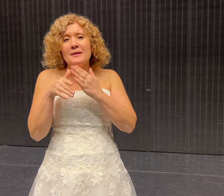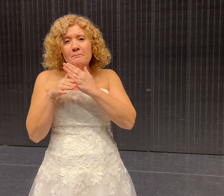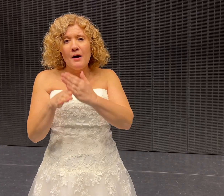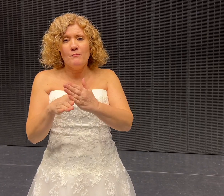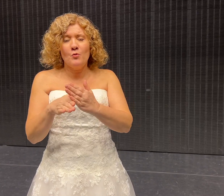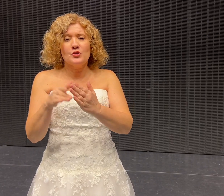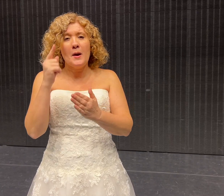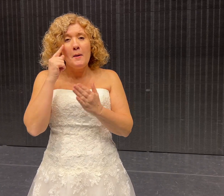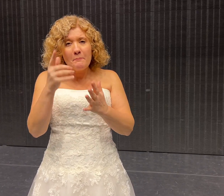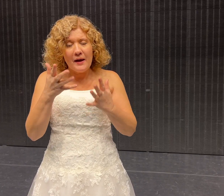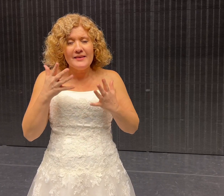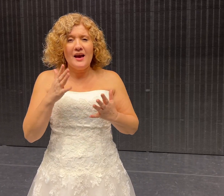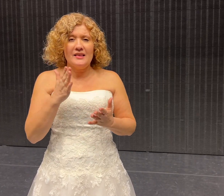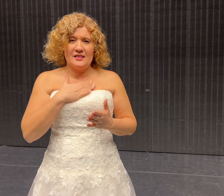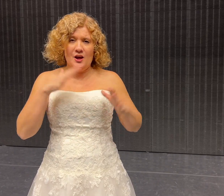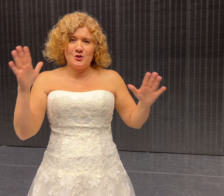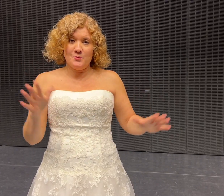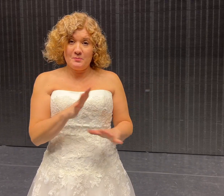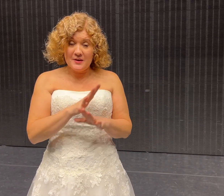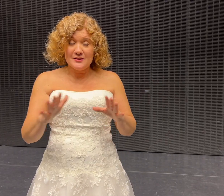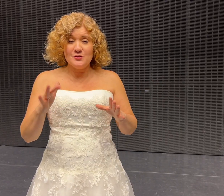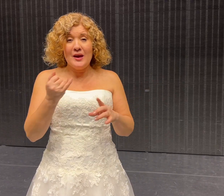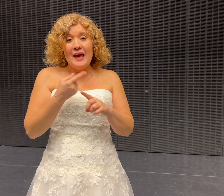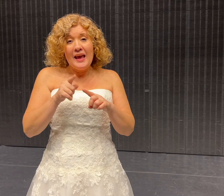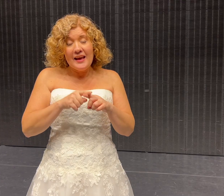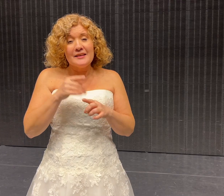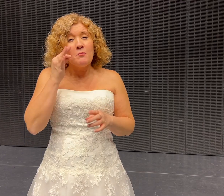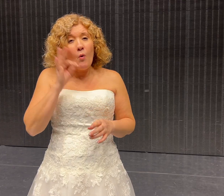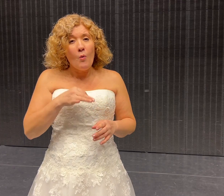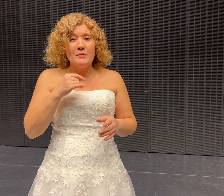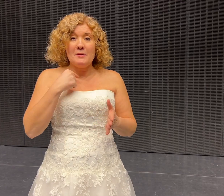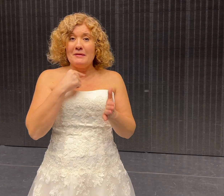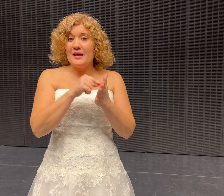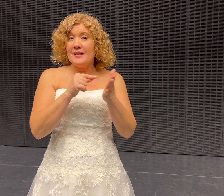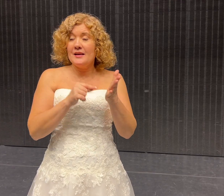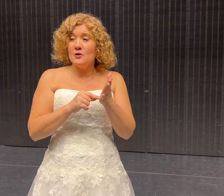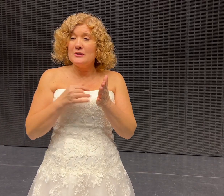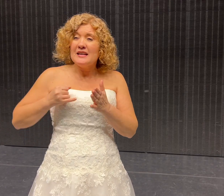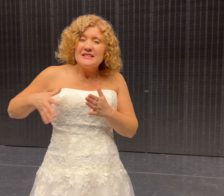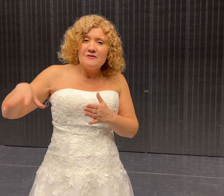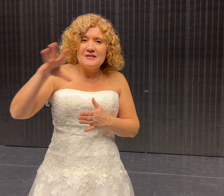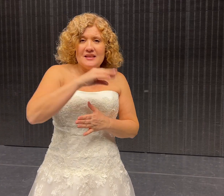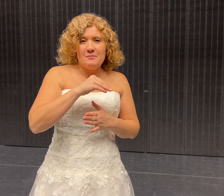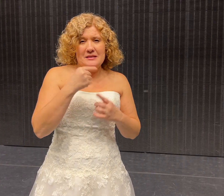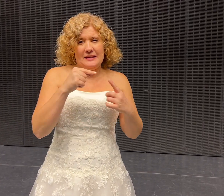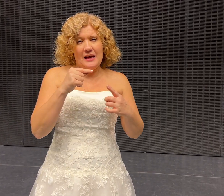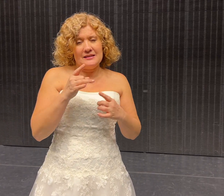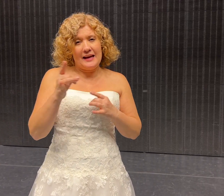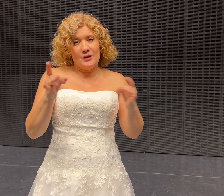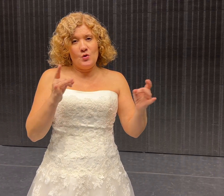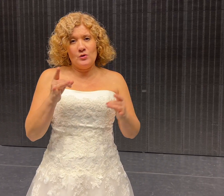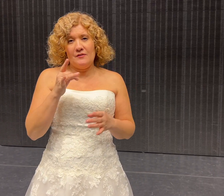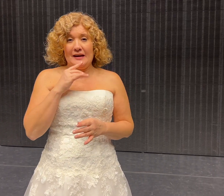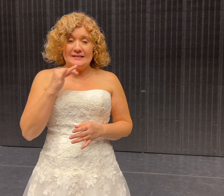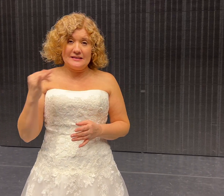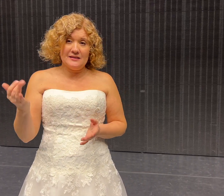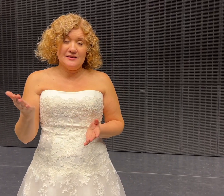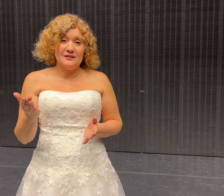чтобы им помочь, понять нашу песню. И этим опытом мы делимся со всеми регионами России.